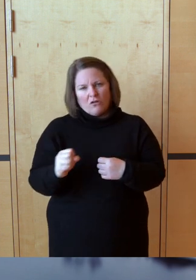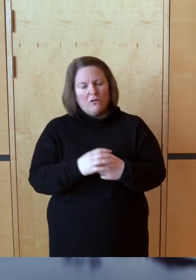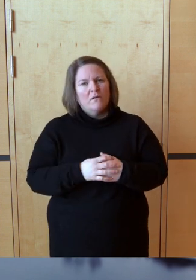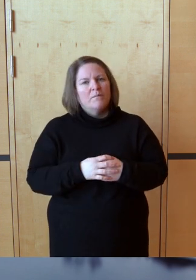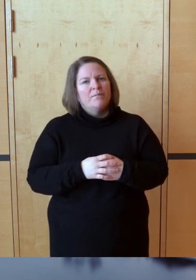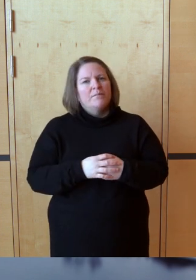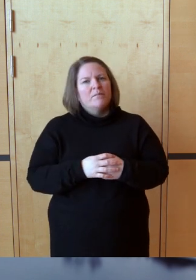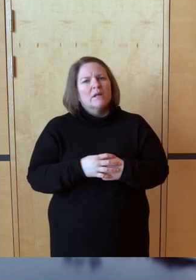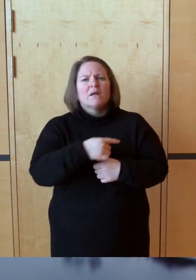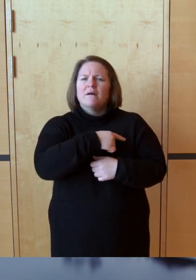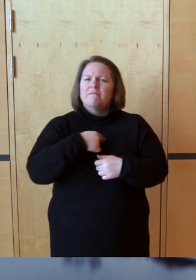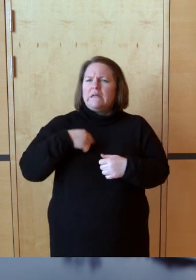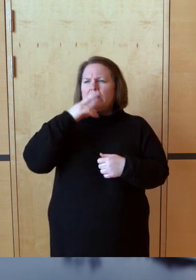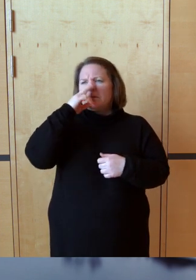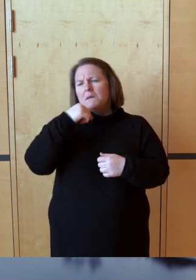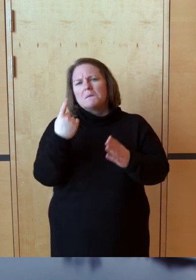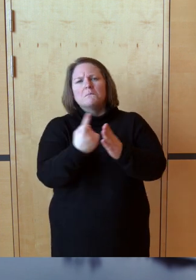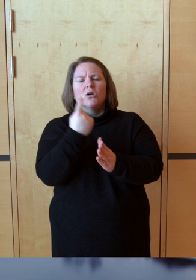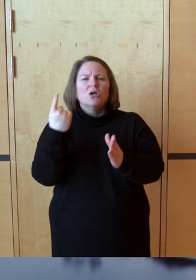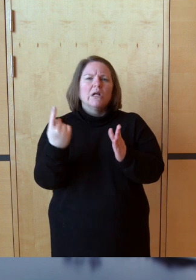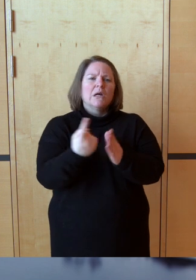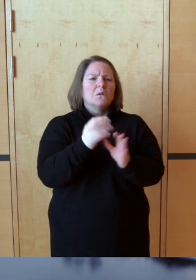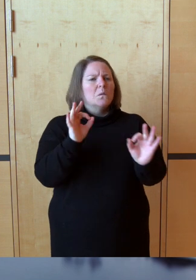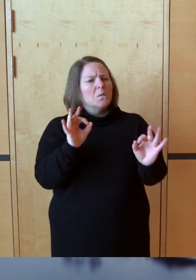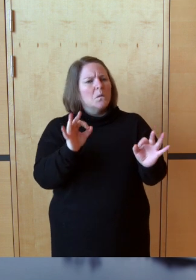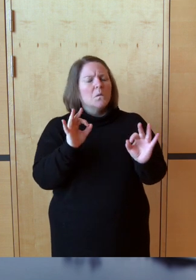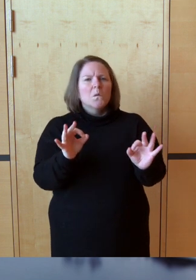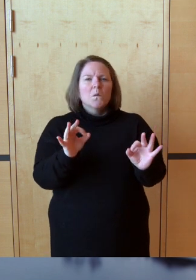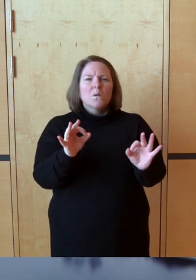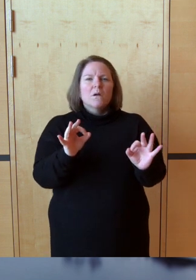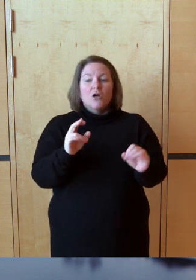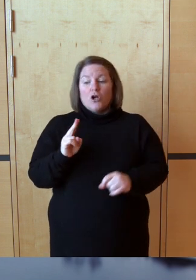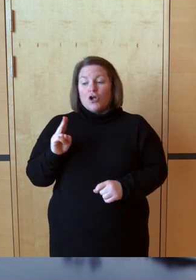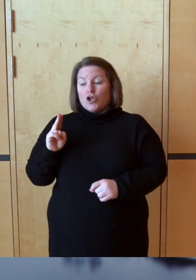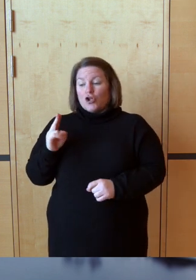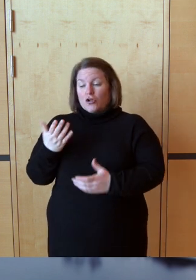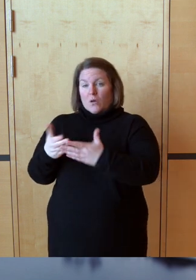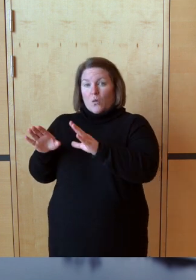Alltså möjligheten att utvecklas i alltså de nya lokalerna kanske har begränsat det har varit